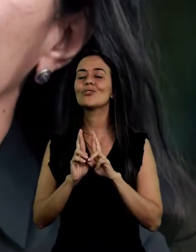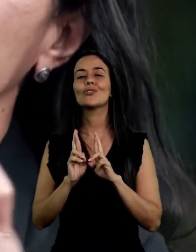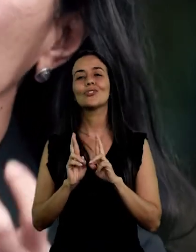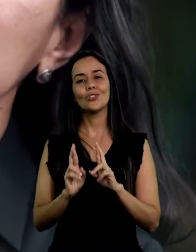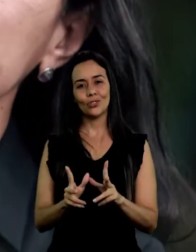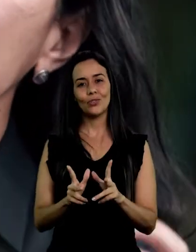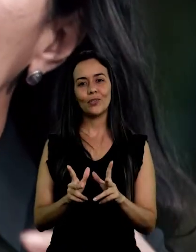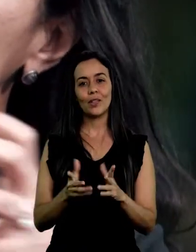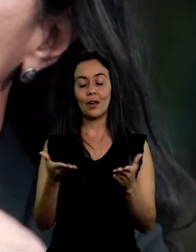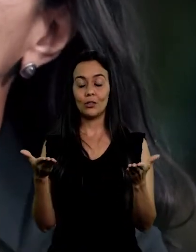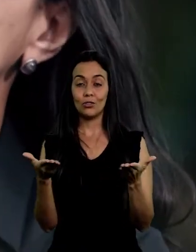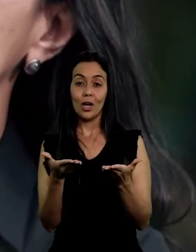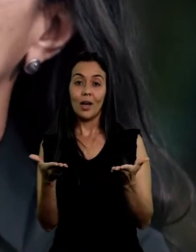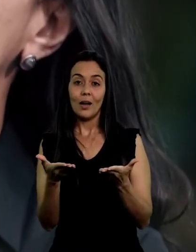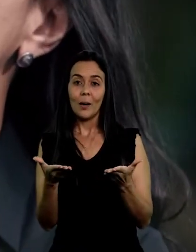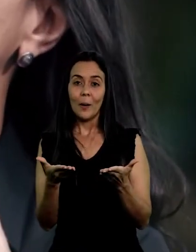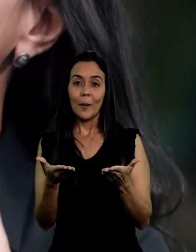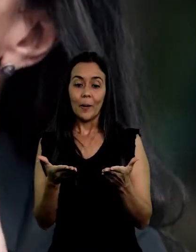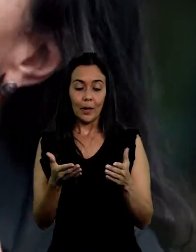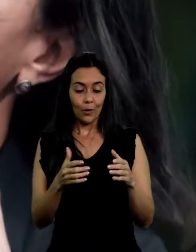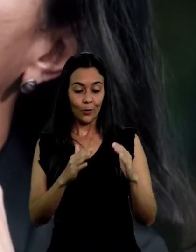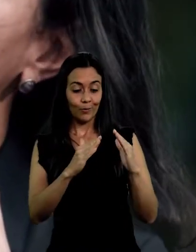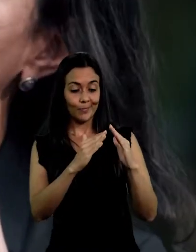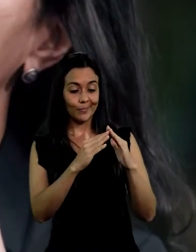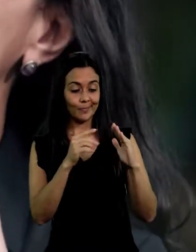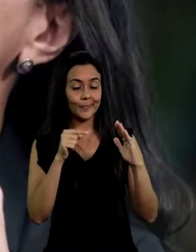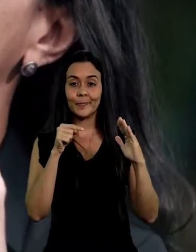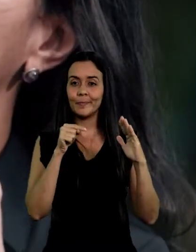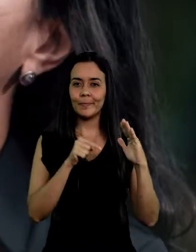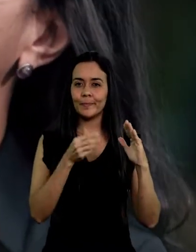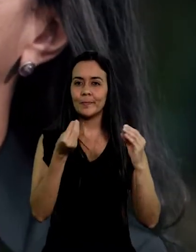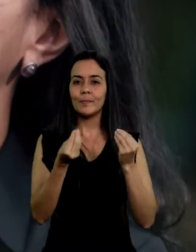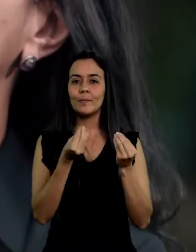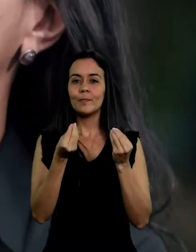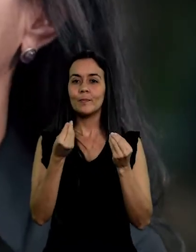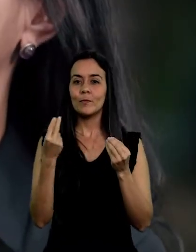adotaram, simultaneamente, o mesmo espaço e muitas vezes, o mesmo